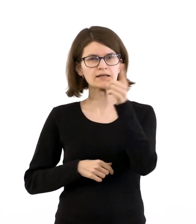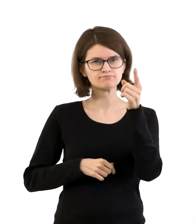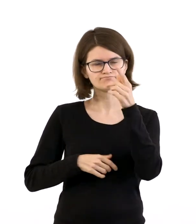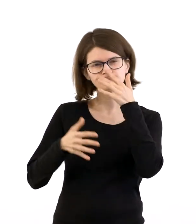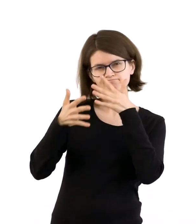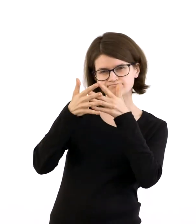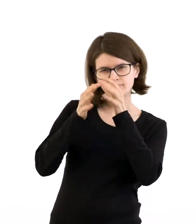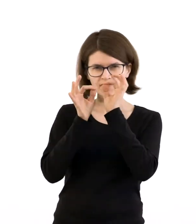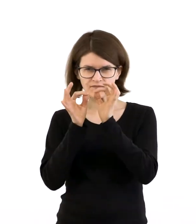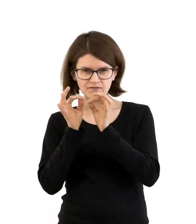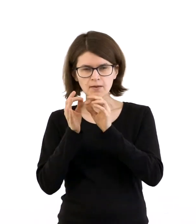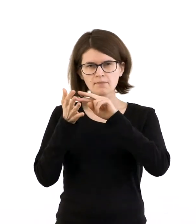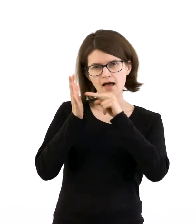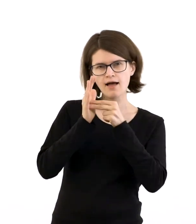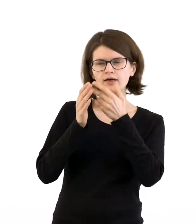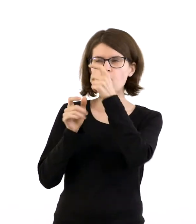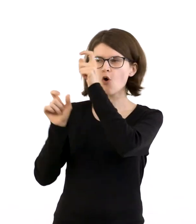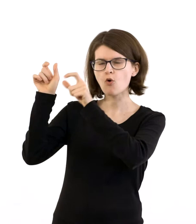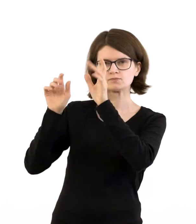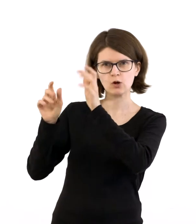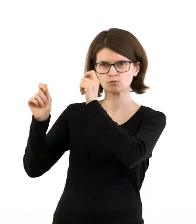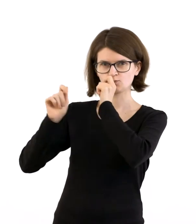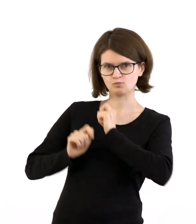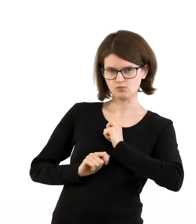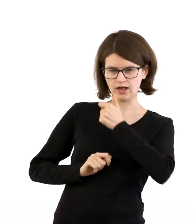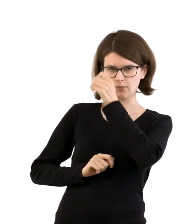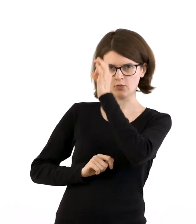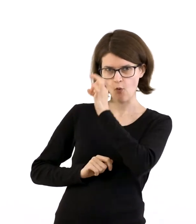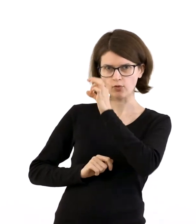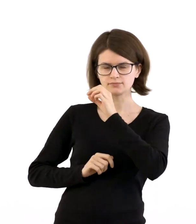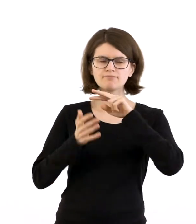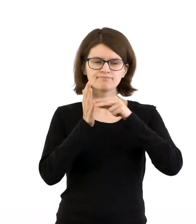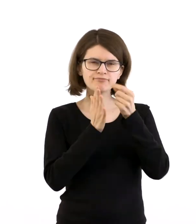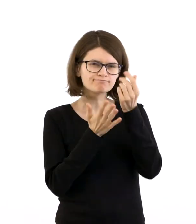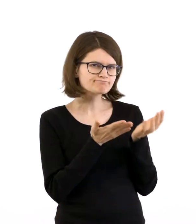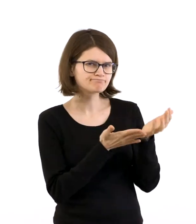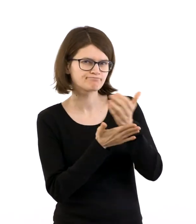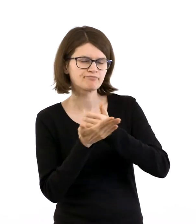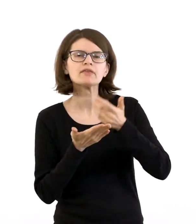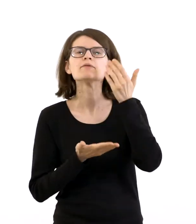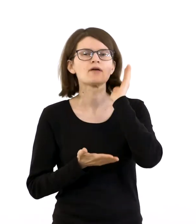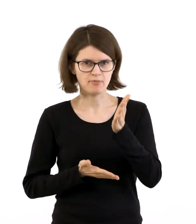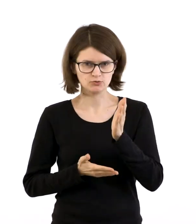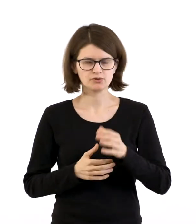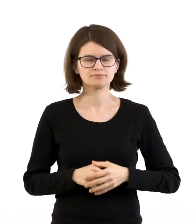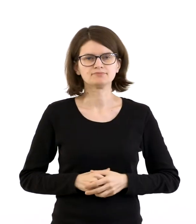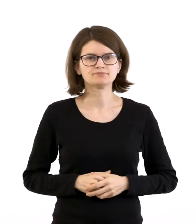Postawcie przed sobą konkretny cel i efekt (liczba osób przekazujących 1%, planowana kwota do zebrania).